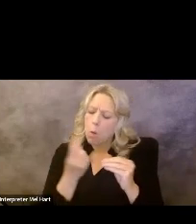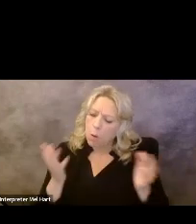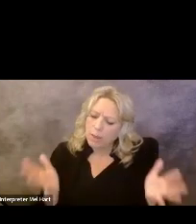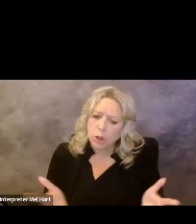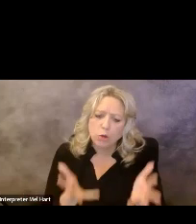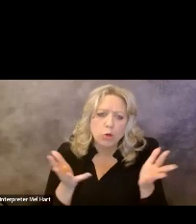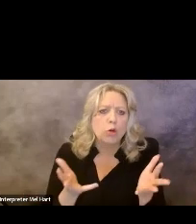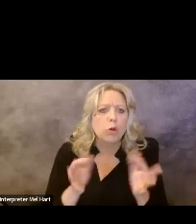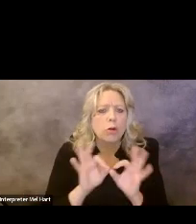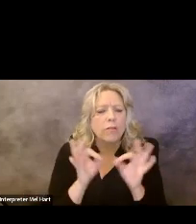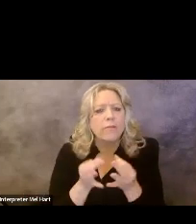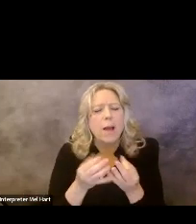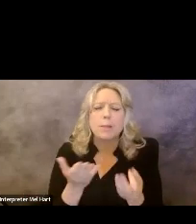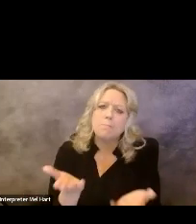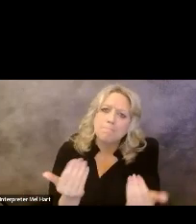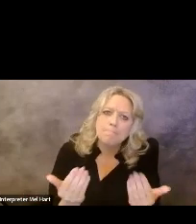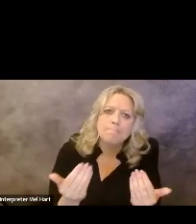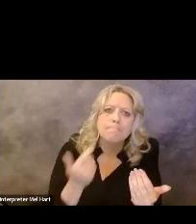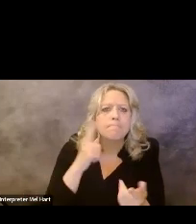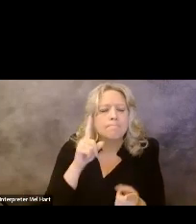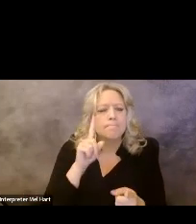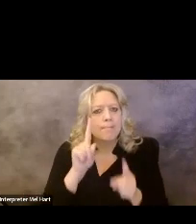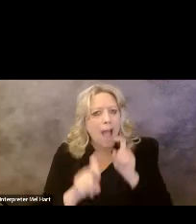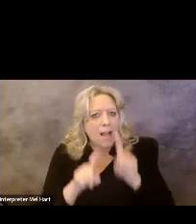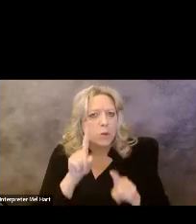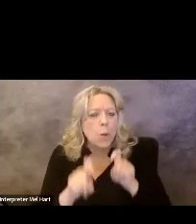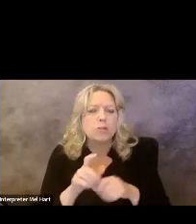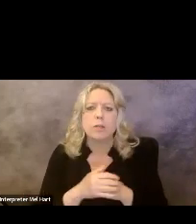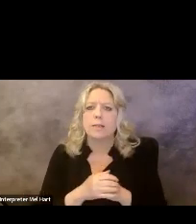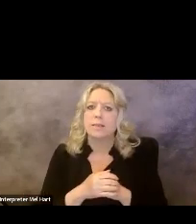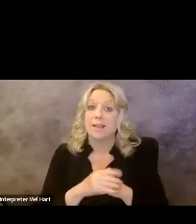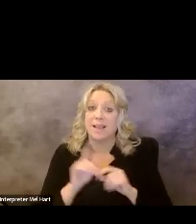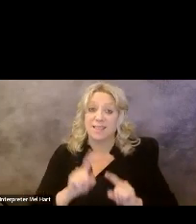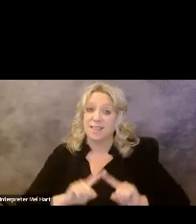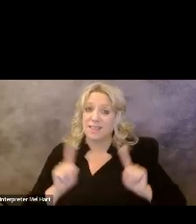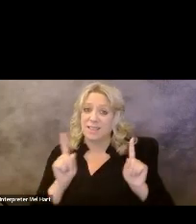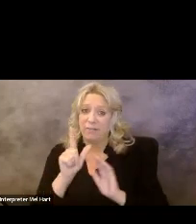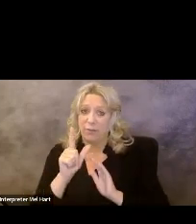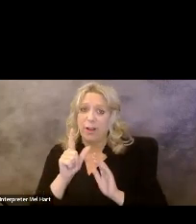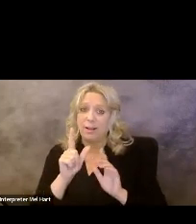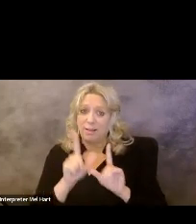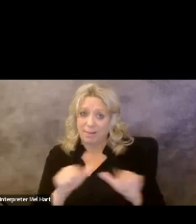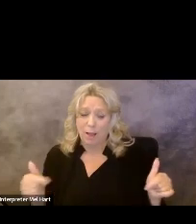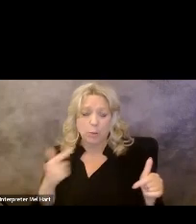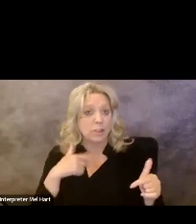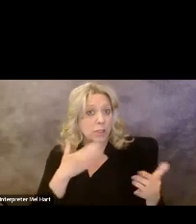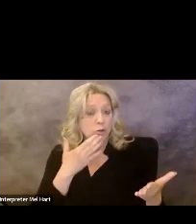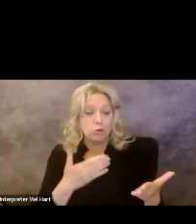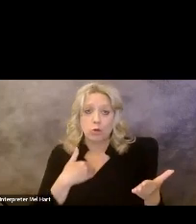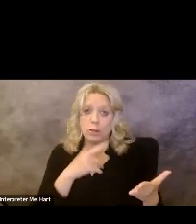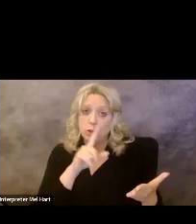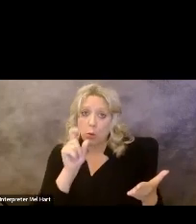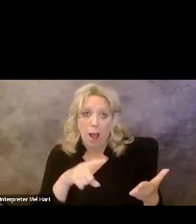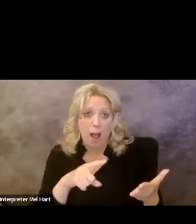es solo un lenguaje completamente diferente, por lo que es bueno hacer preguntas si hay un desacuerdo,